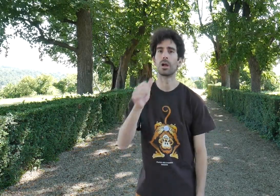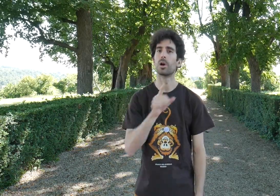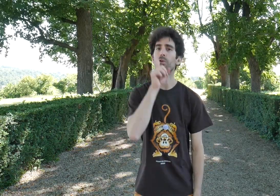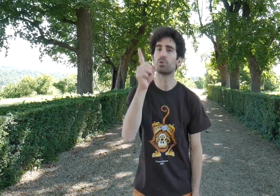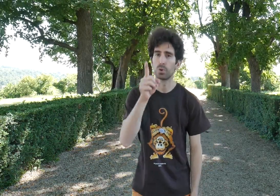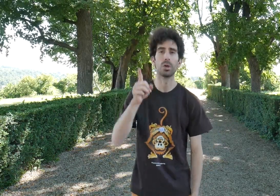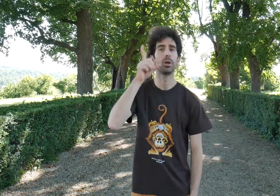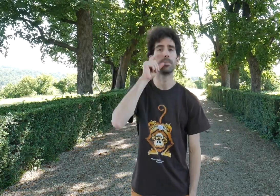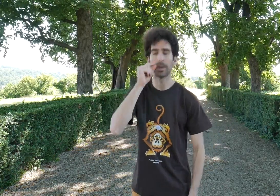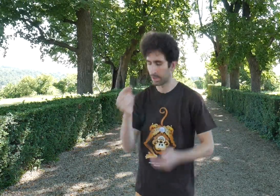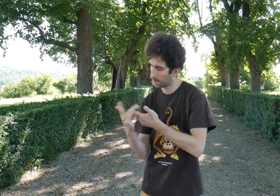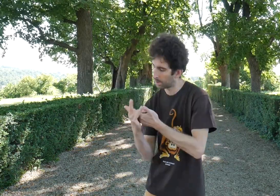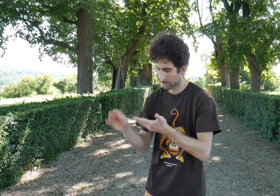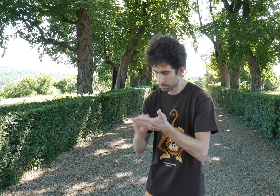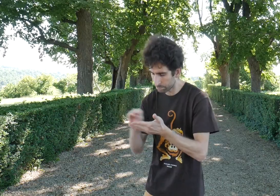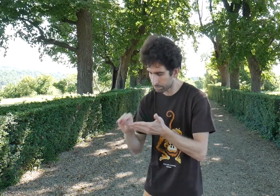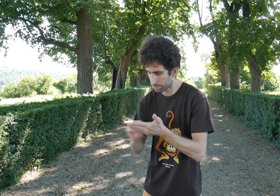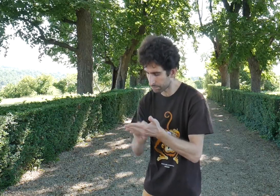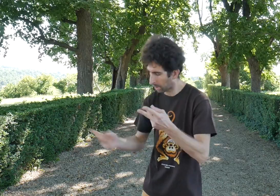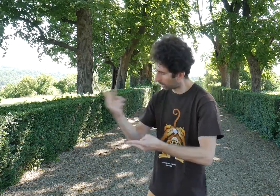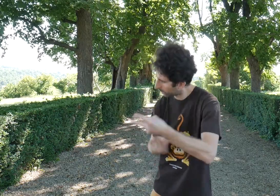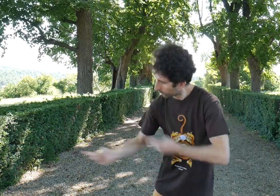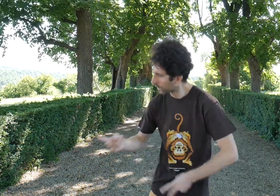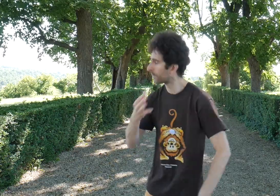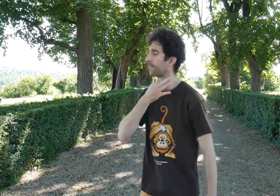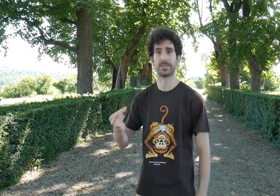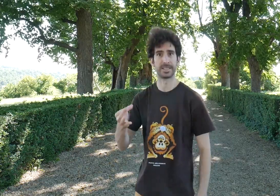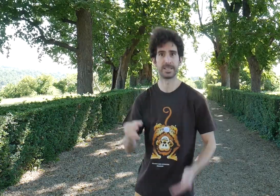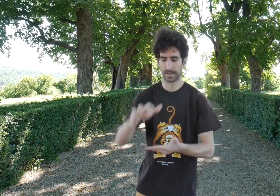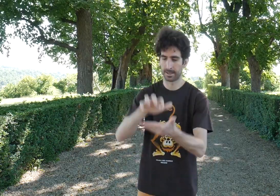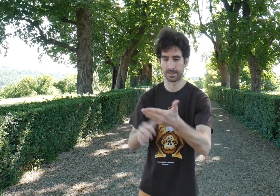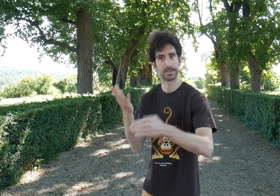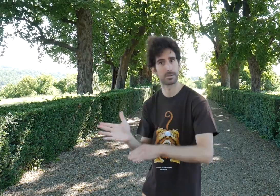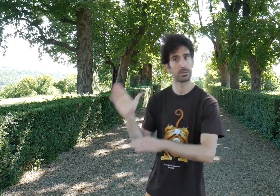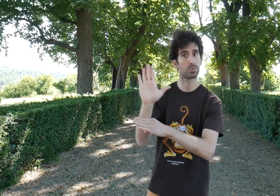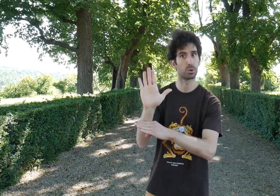Un jour, le père envoie une lettre à son fils. Voici un extrait.